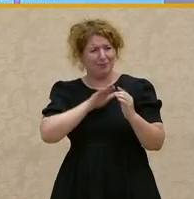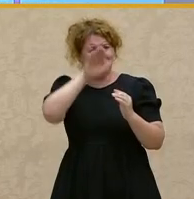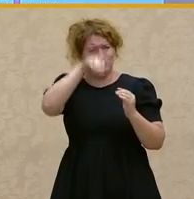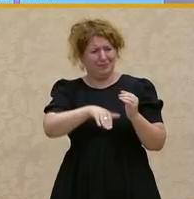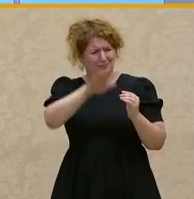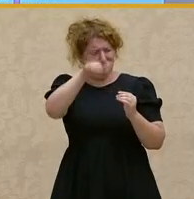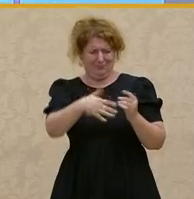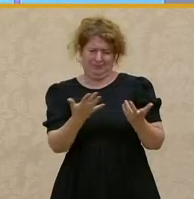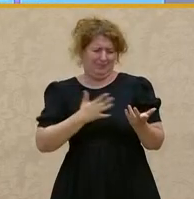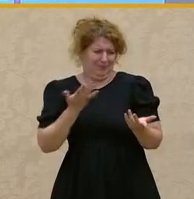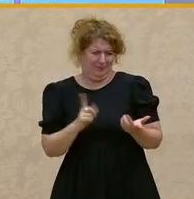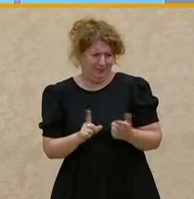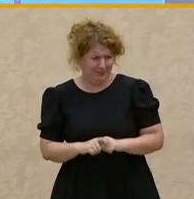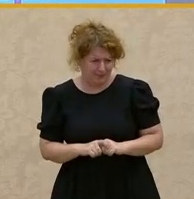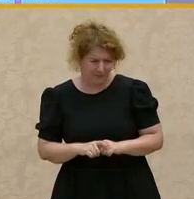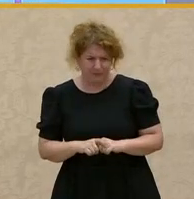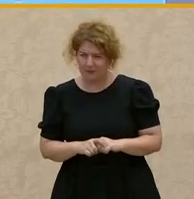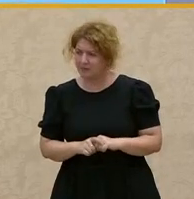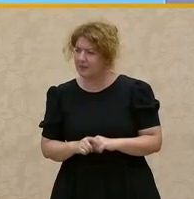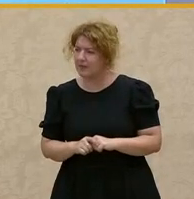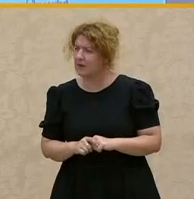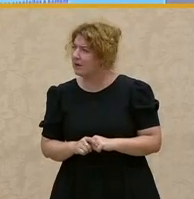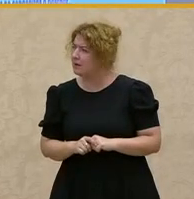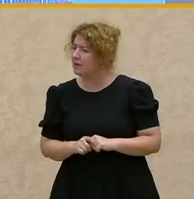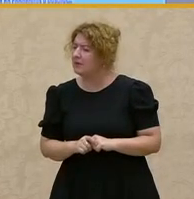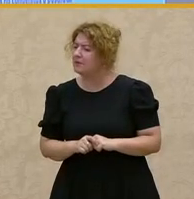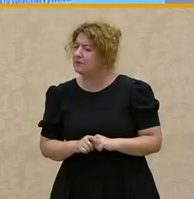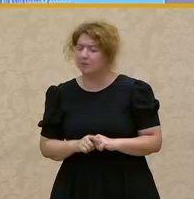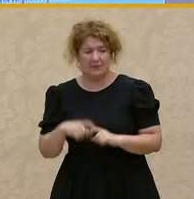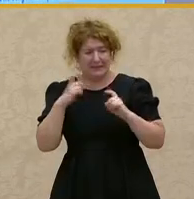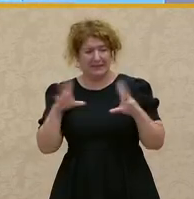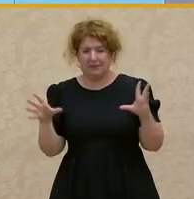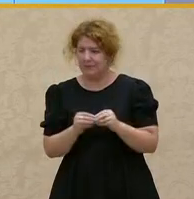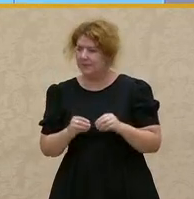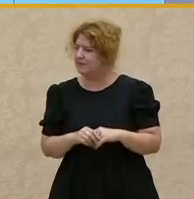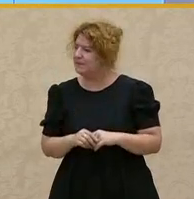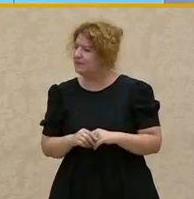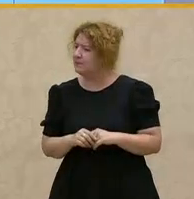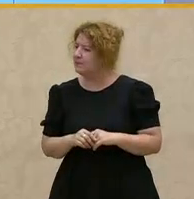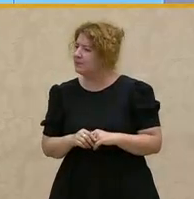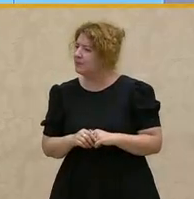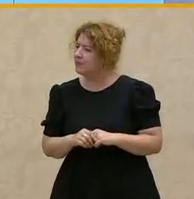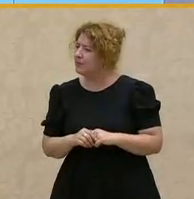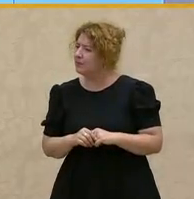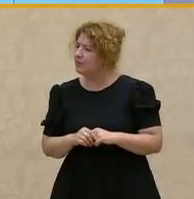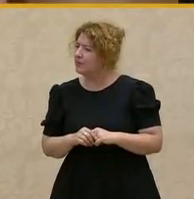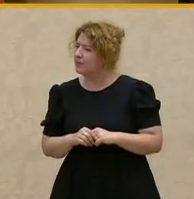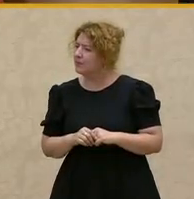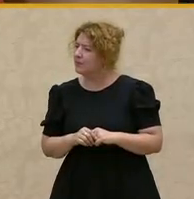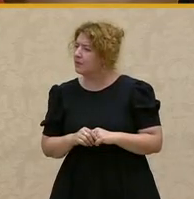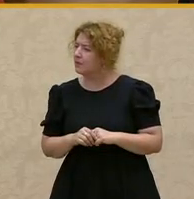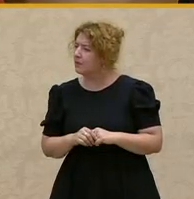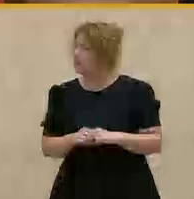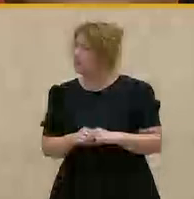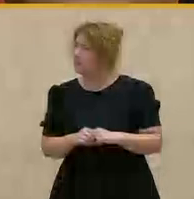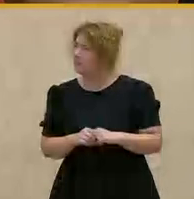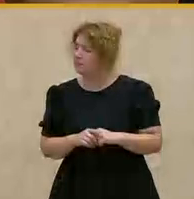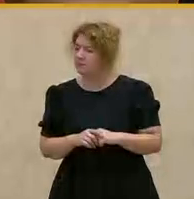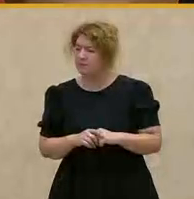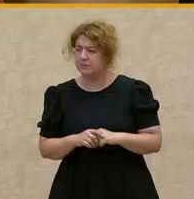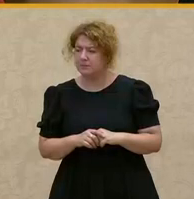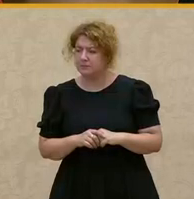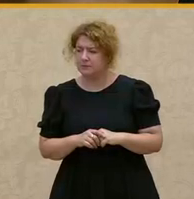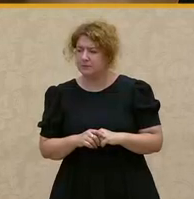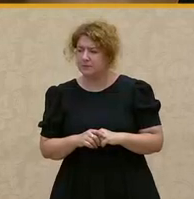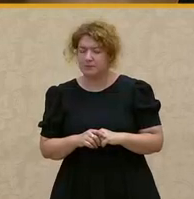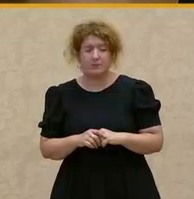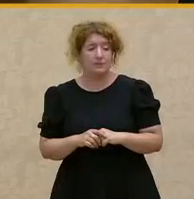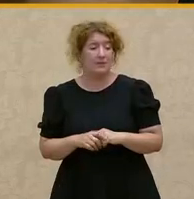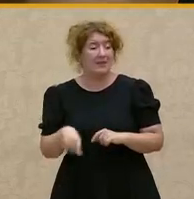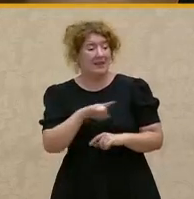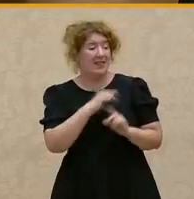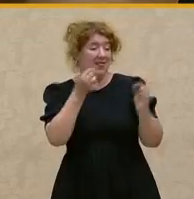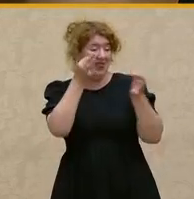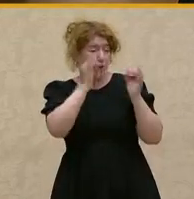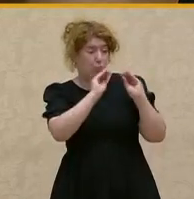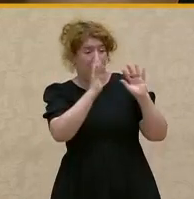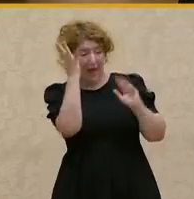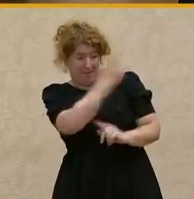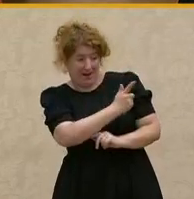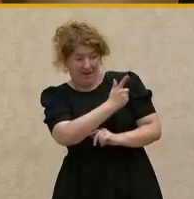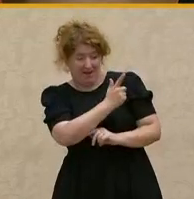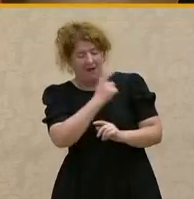varíen tanto. Voy a intentar resumir. Vamos a extrapolar estas cifras a la